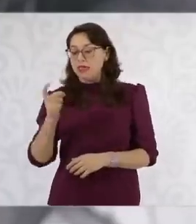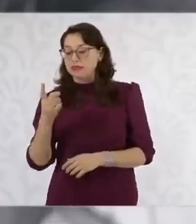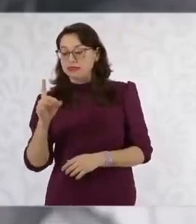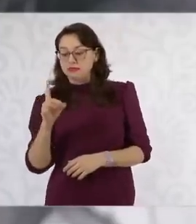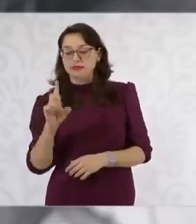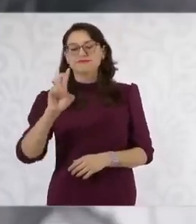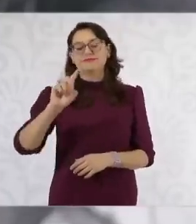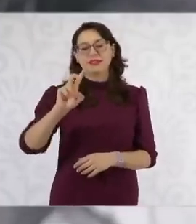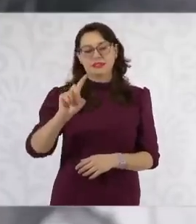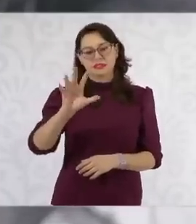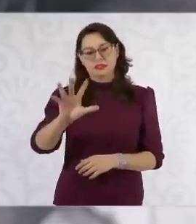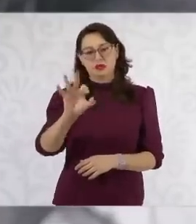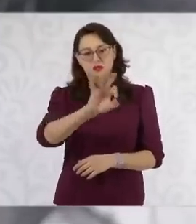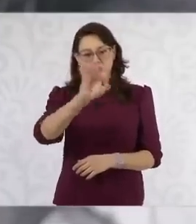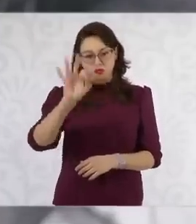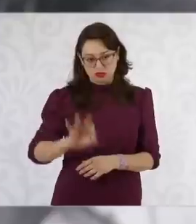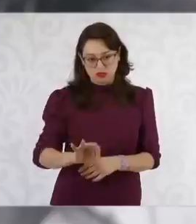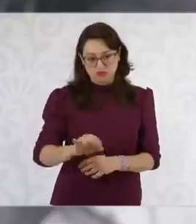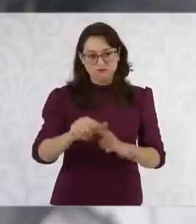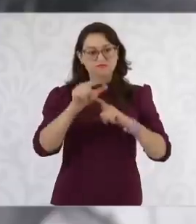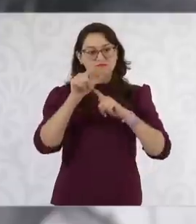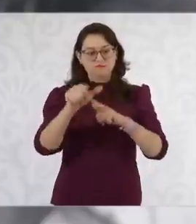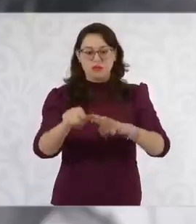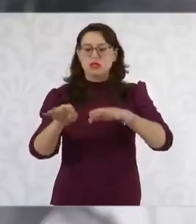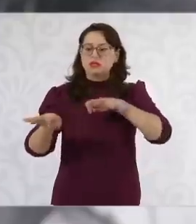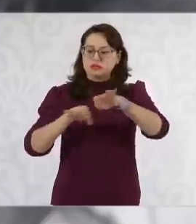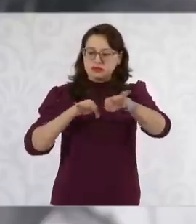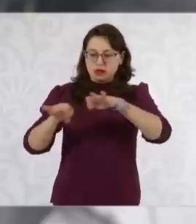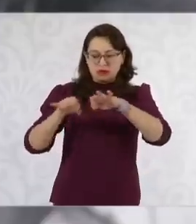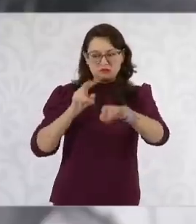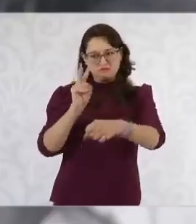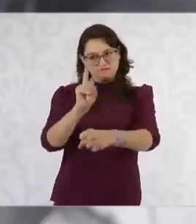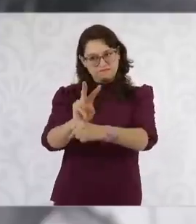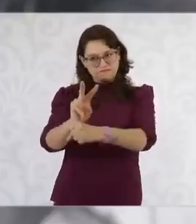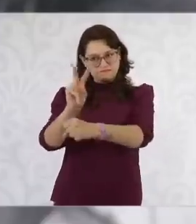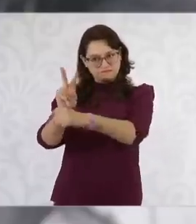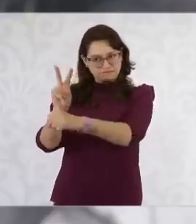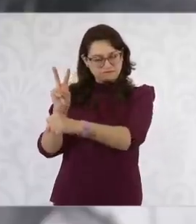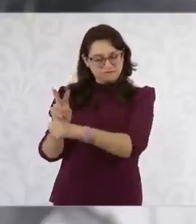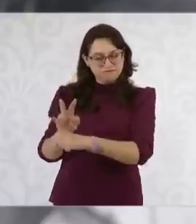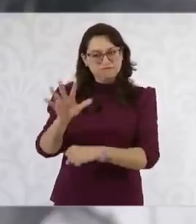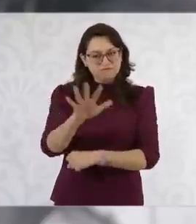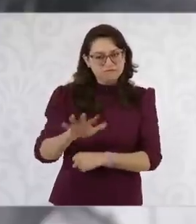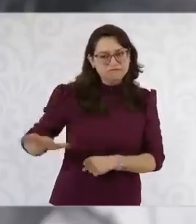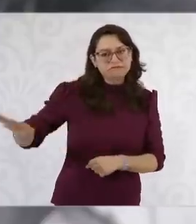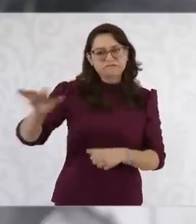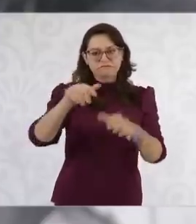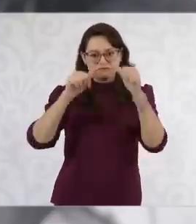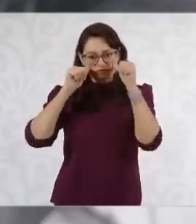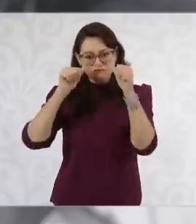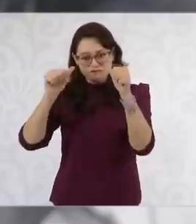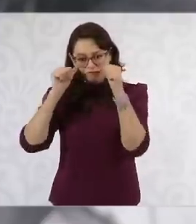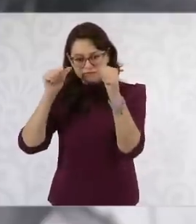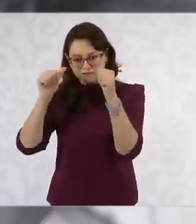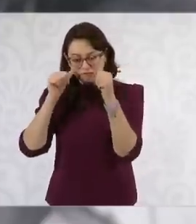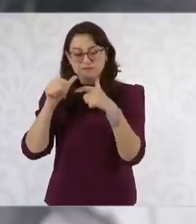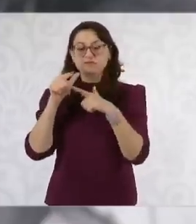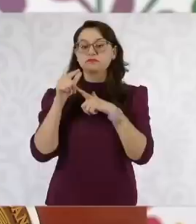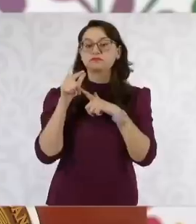por. se continuará trabajando Y fortaleciendo en este estado con el gabinete de seguridad también a